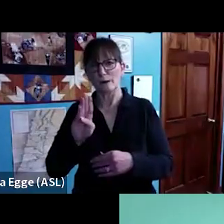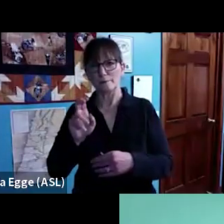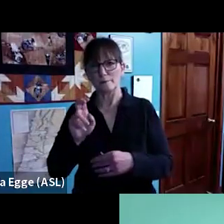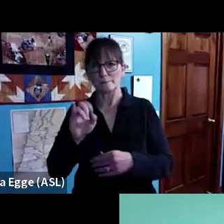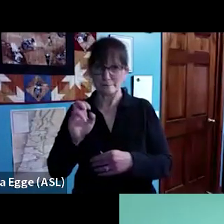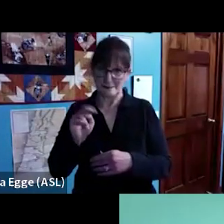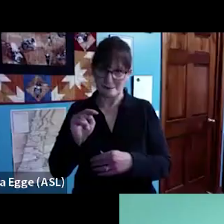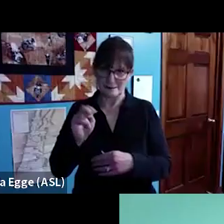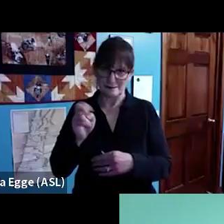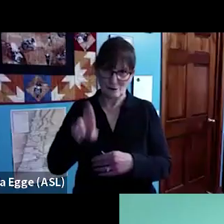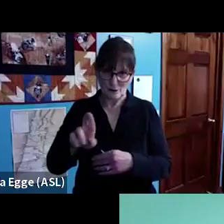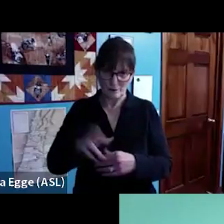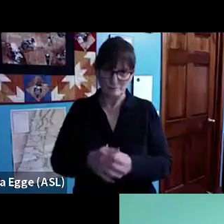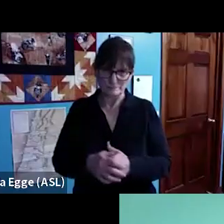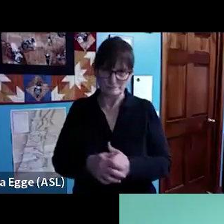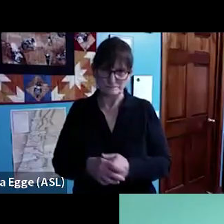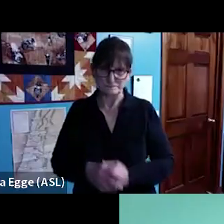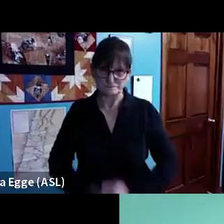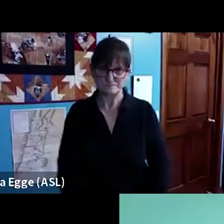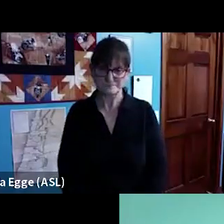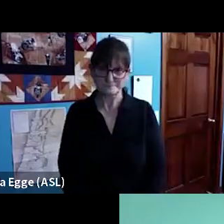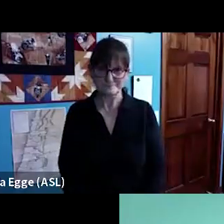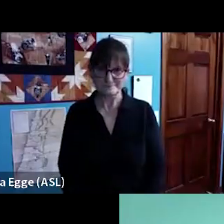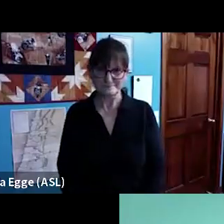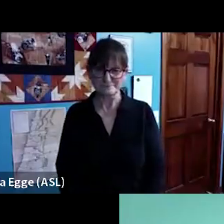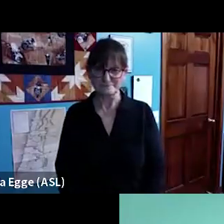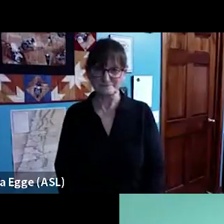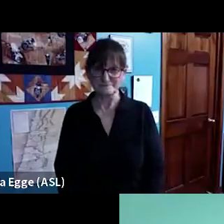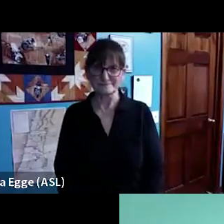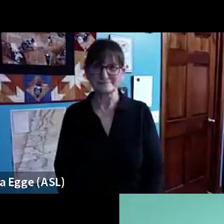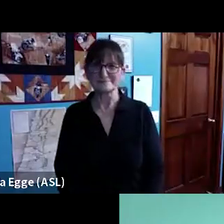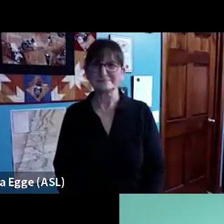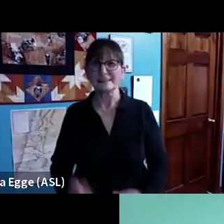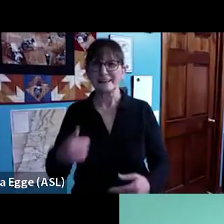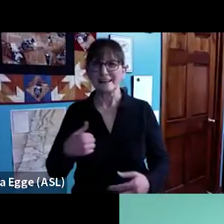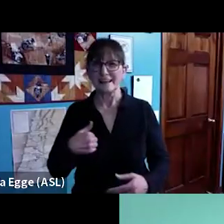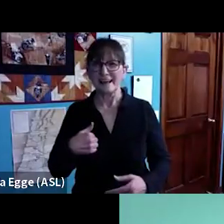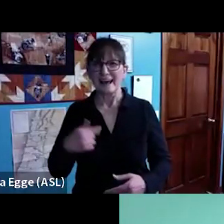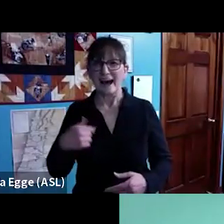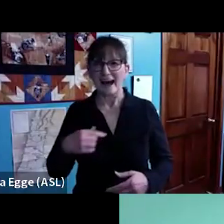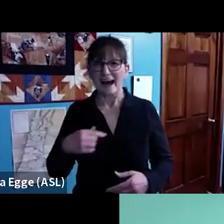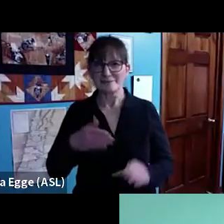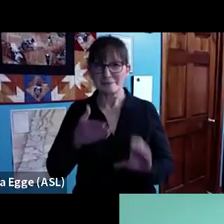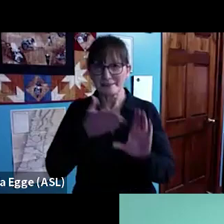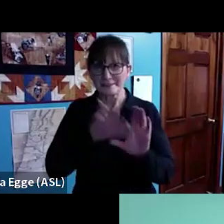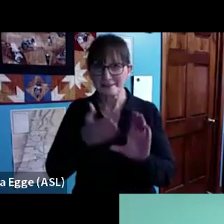resolver problemas con ustedes si tienen dificultades, contactando a alguien con quien solían poder comunicarse.